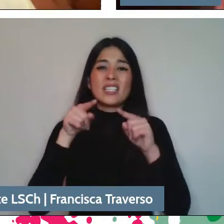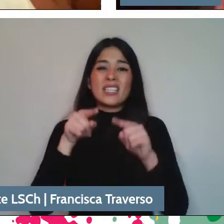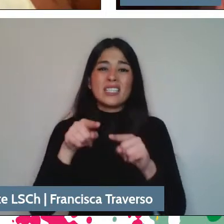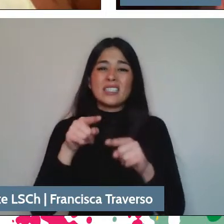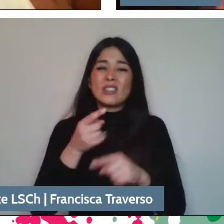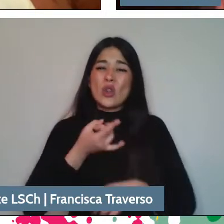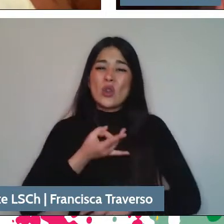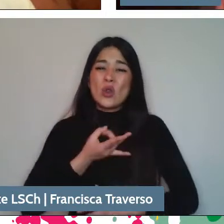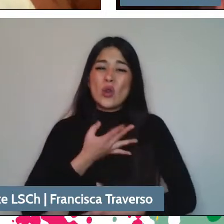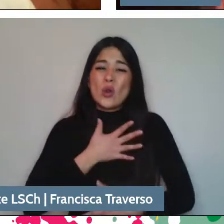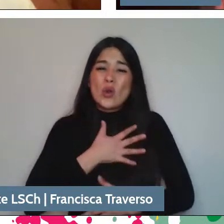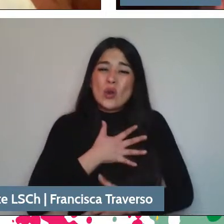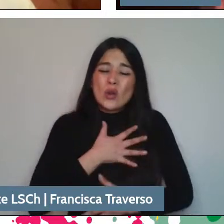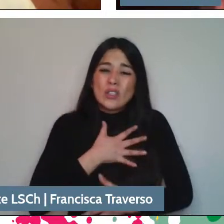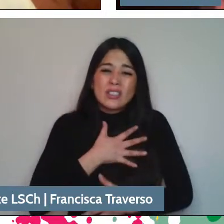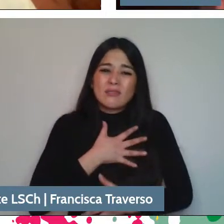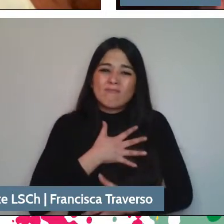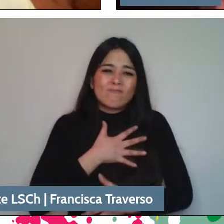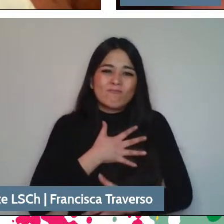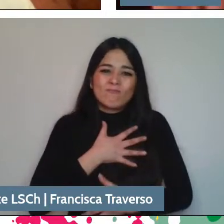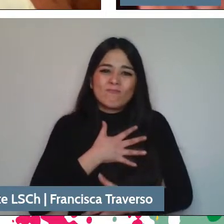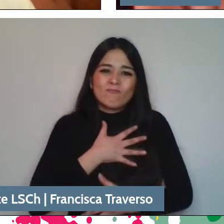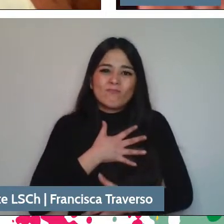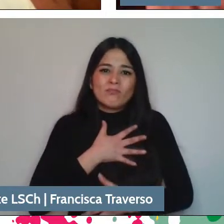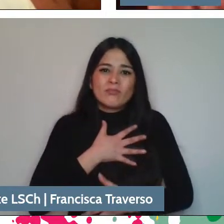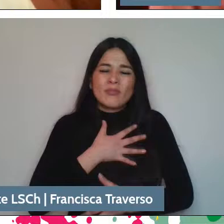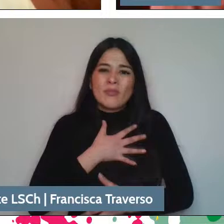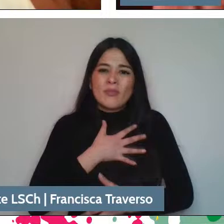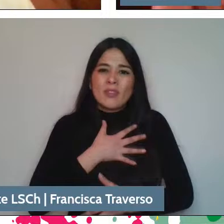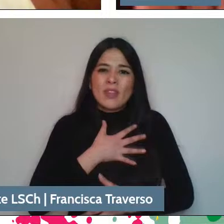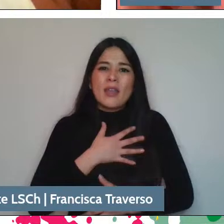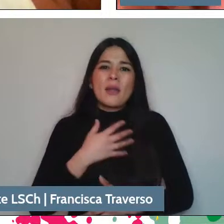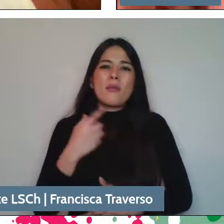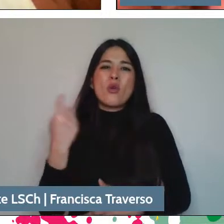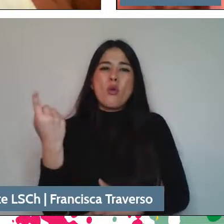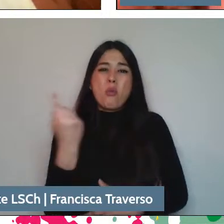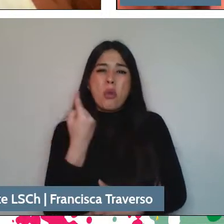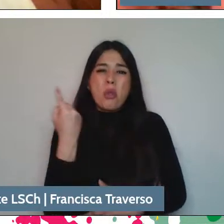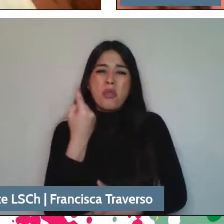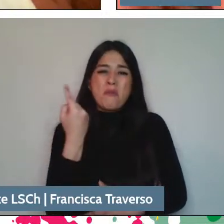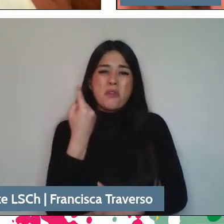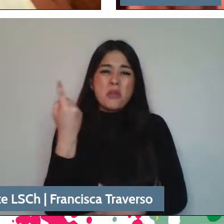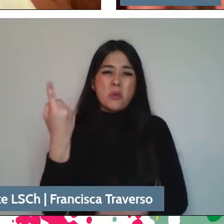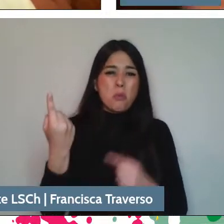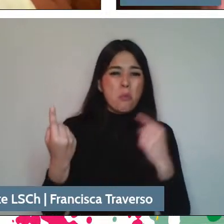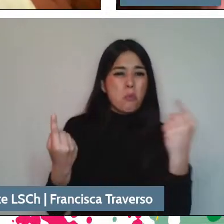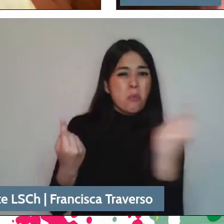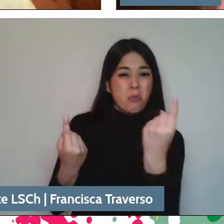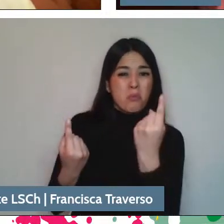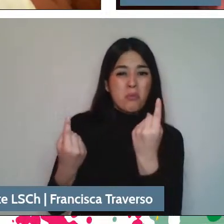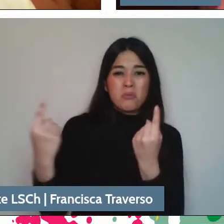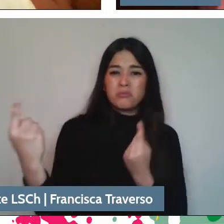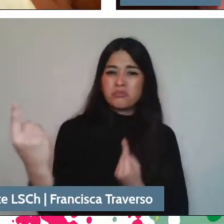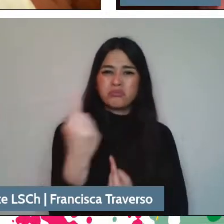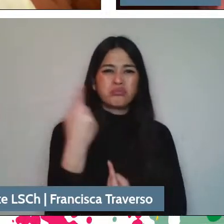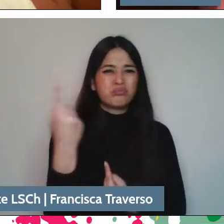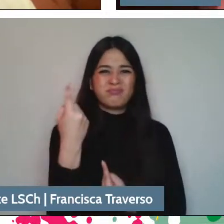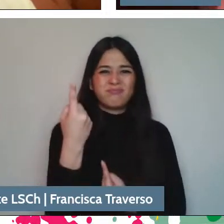que yo sentí era un dolor más allá del individuo o la individua. Era un dolor de la historia.